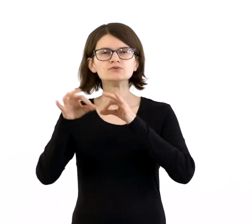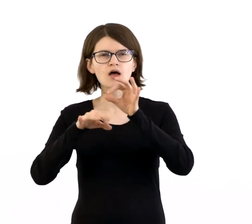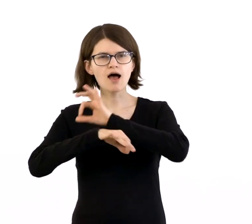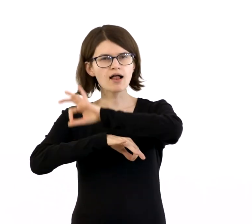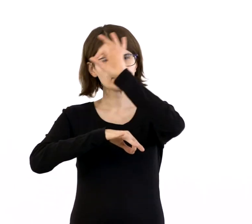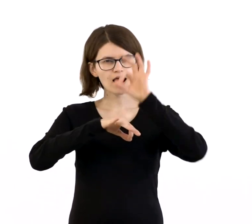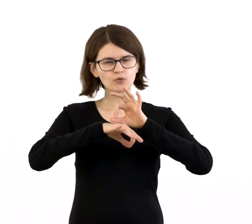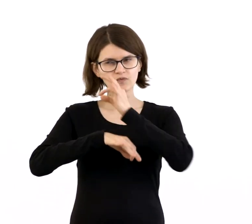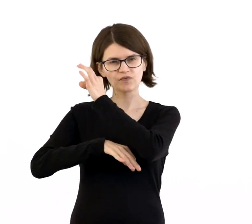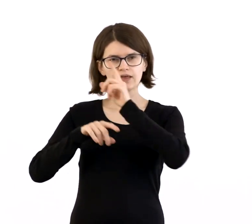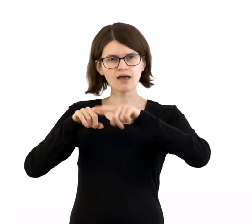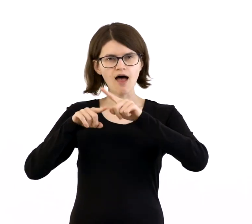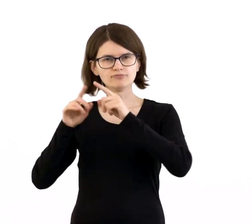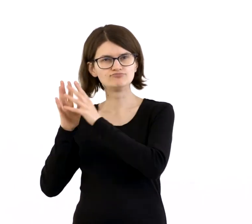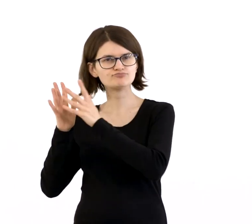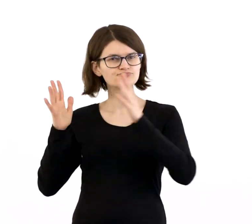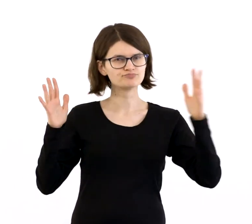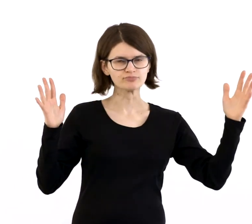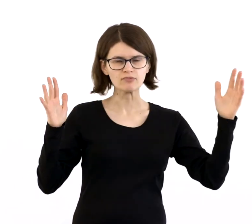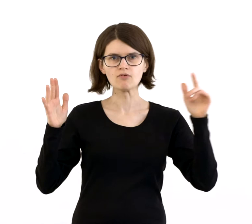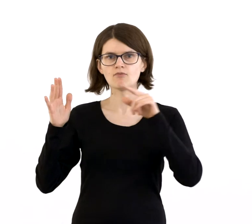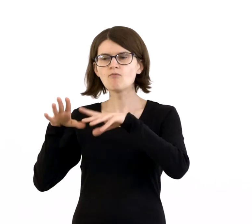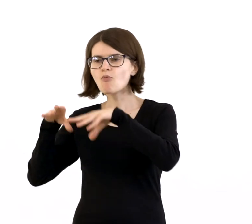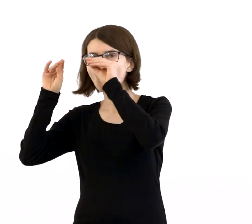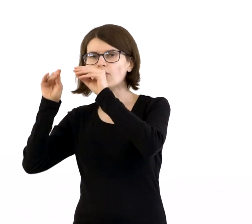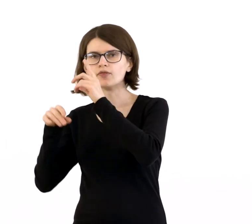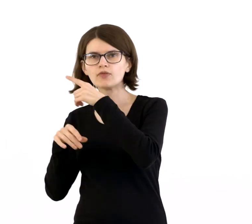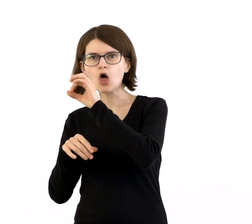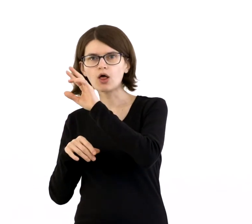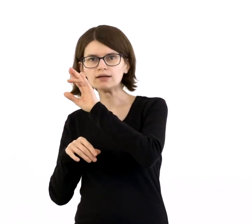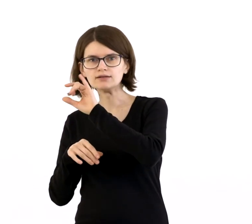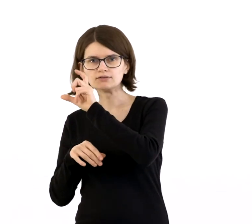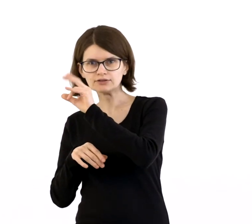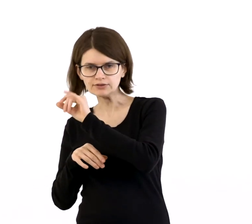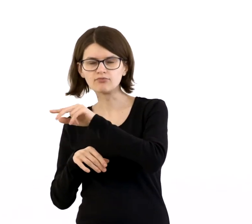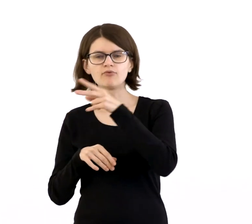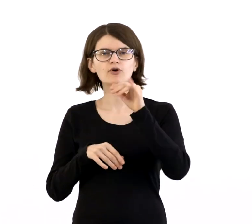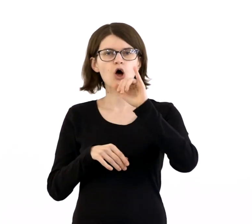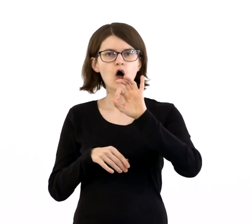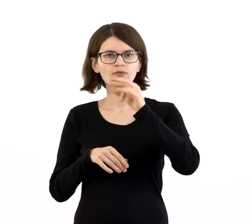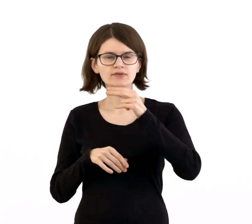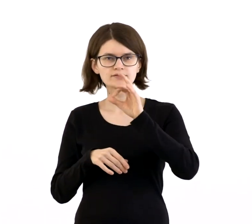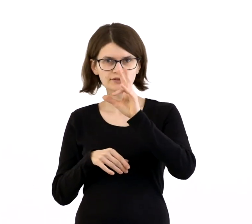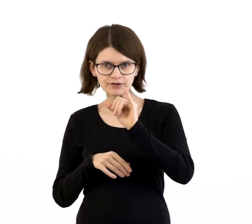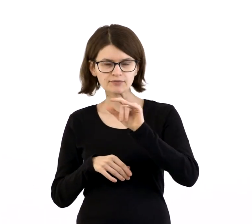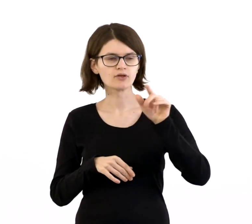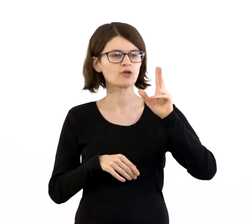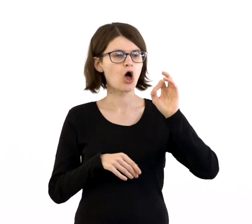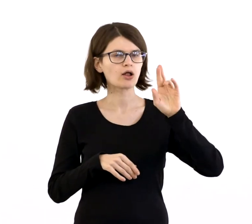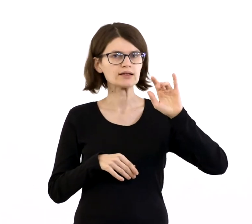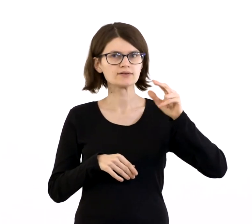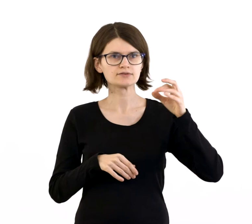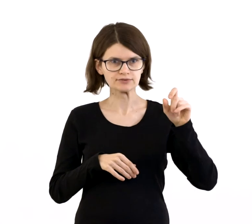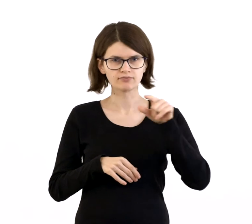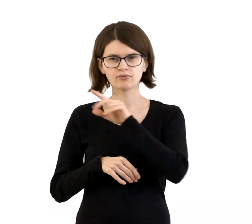Wskutek wykształcenia się stylów (dorycki, joński, koryncki)